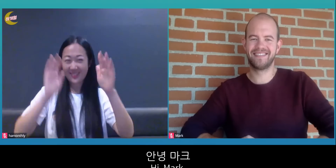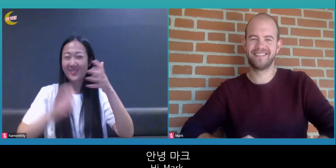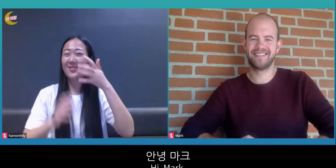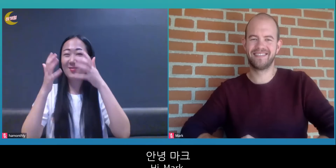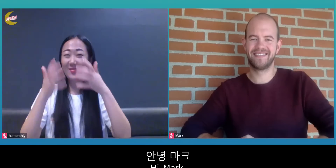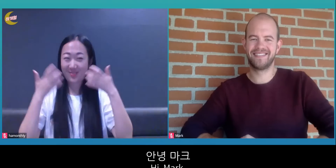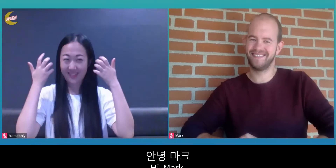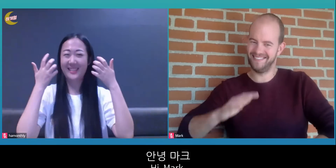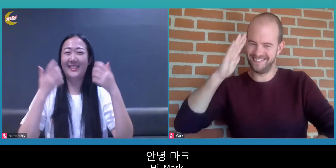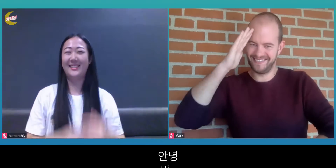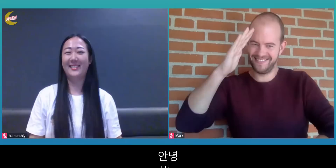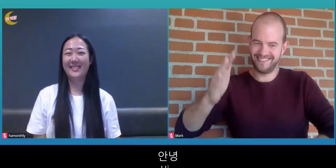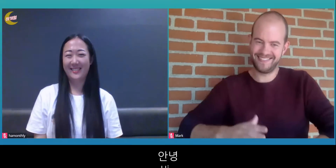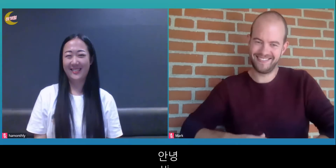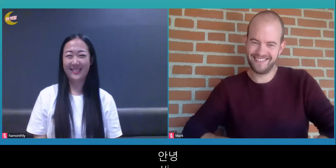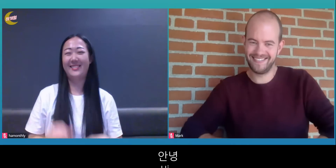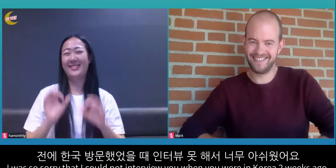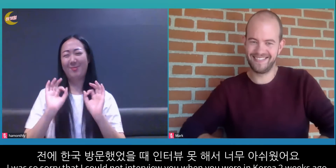ハイマーク。 こんにちは。